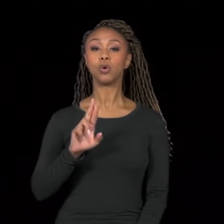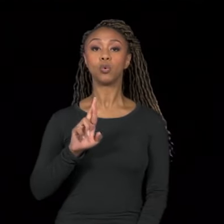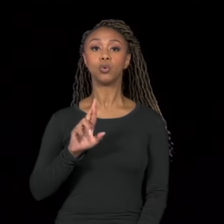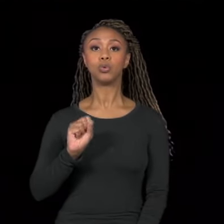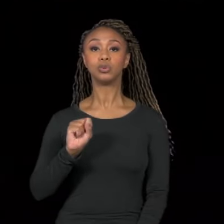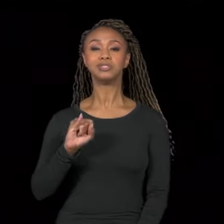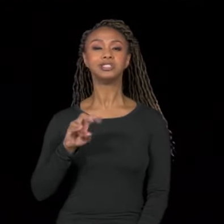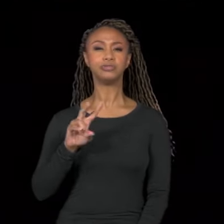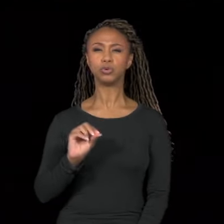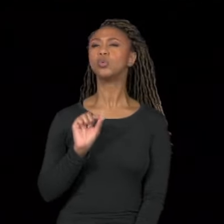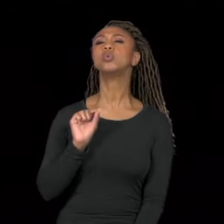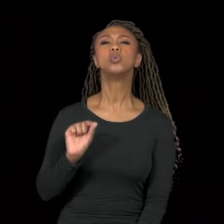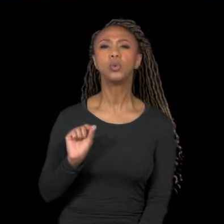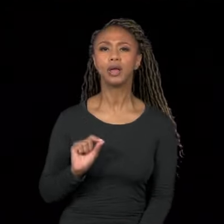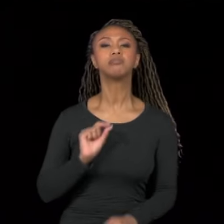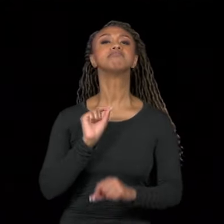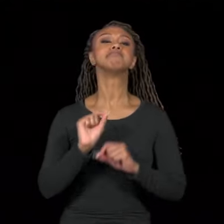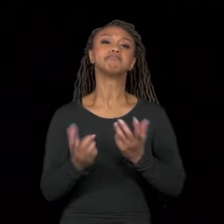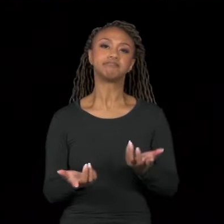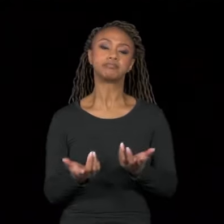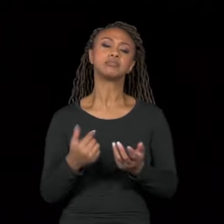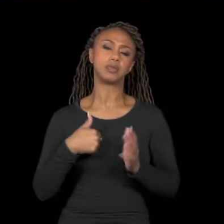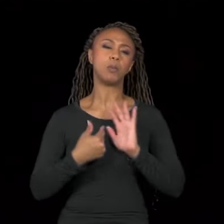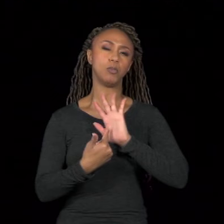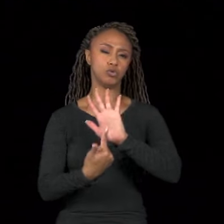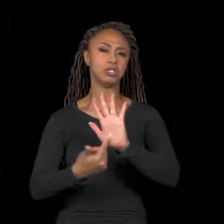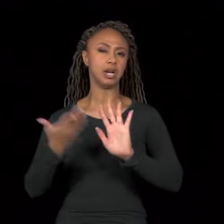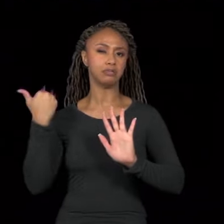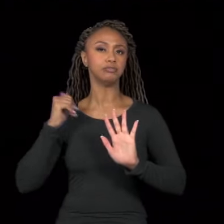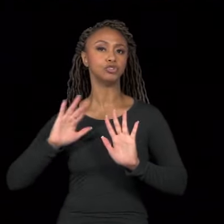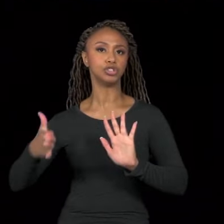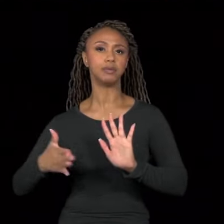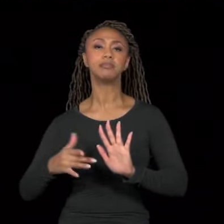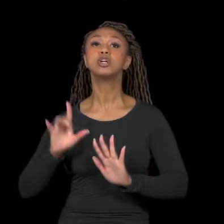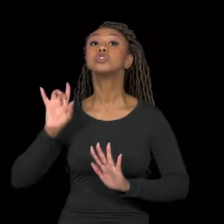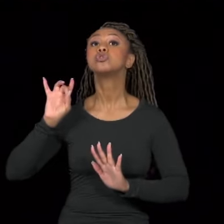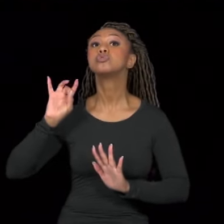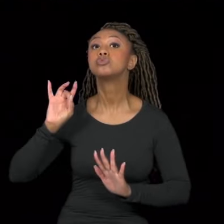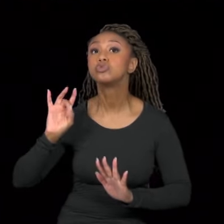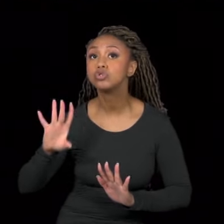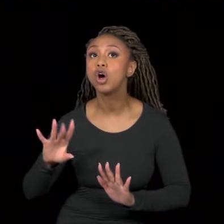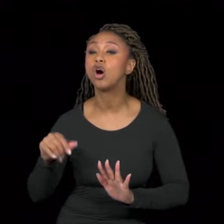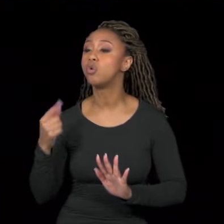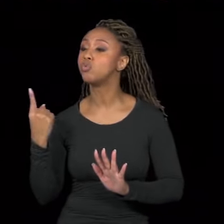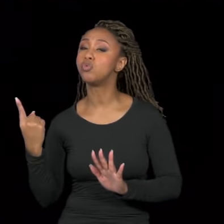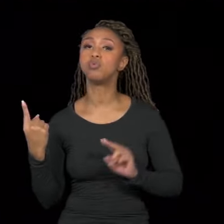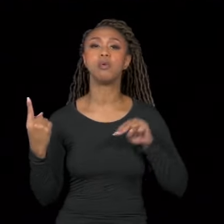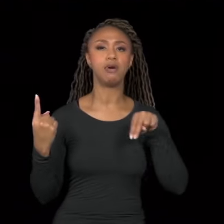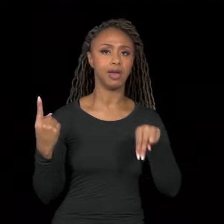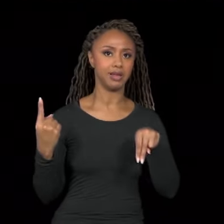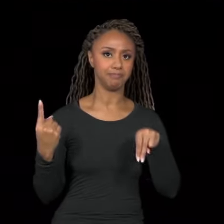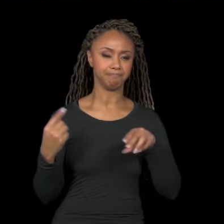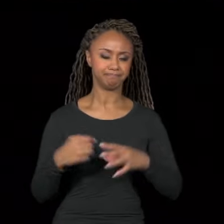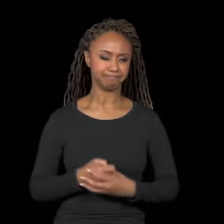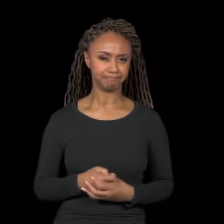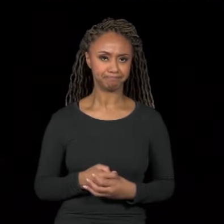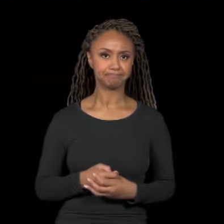CARDINALIDADE, UM RELACIONAMENTO RECURSIVO, AQUI A GENTE ESTÁ MOSTRANDO UMA CARDINALIDADE UM PARA "N" RECURSIVA. OU SEJA, EU TENHO AQUI UMA